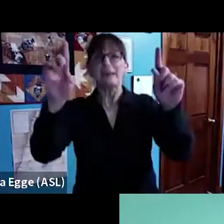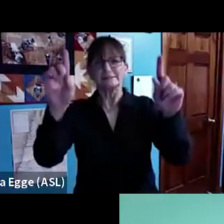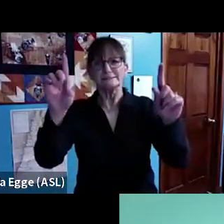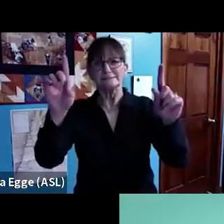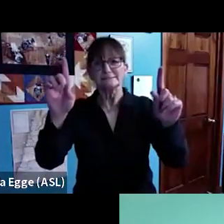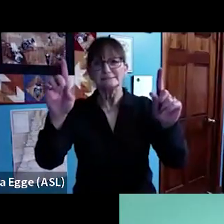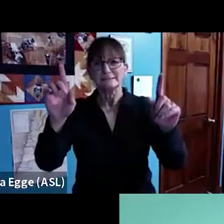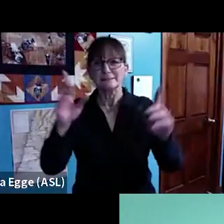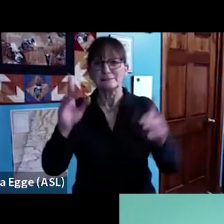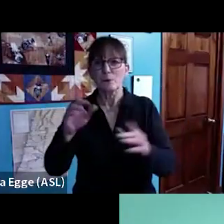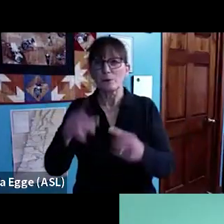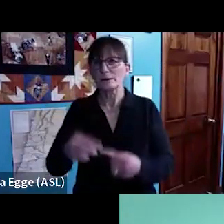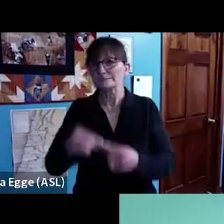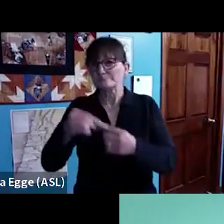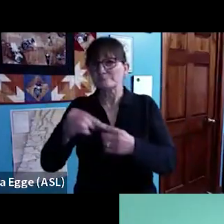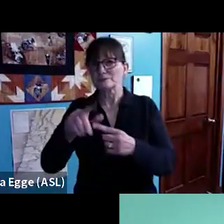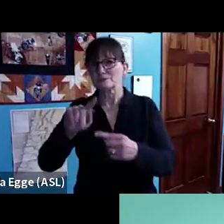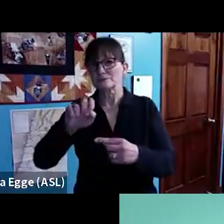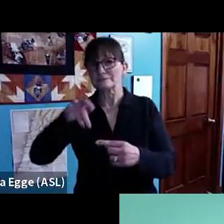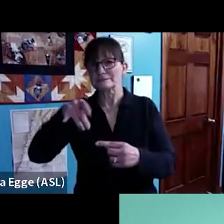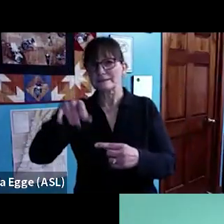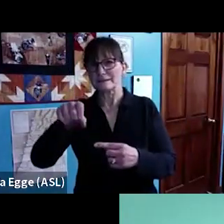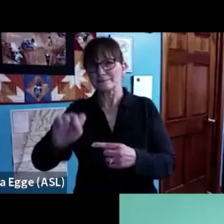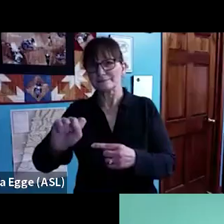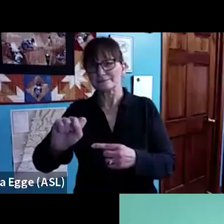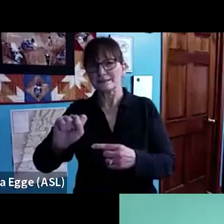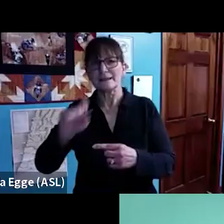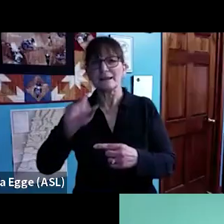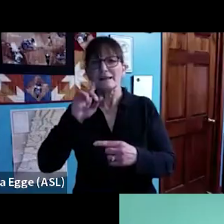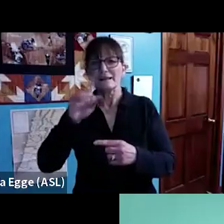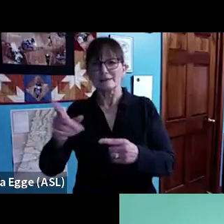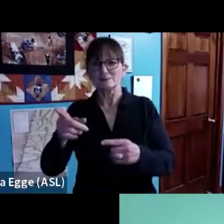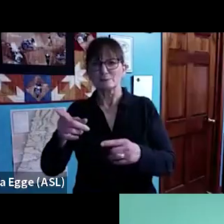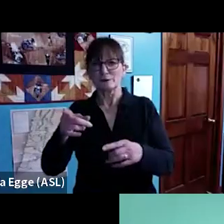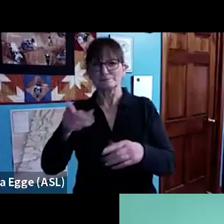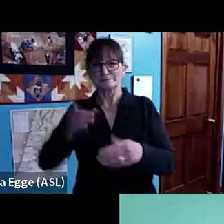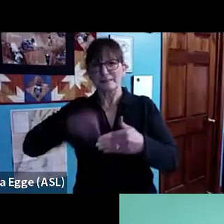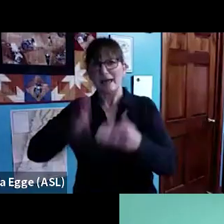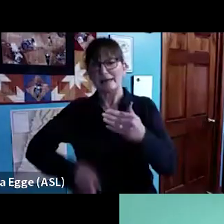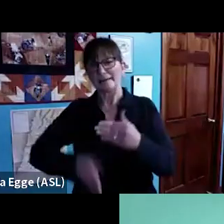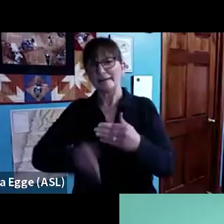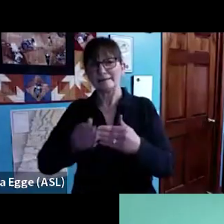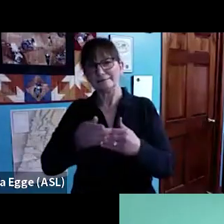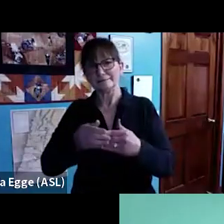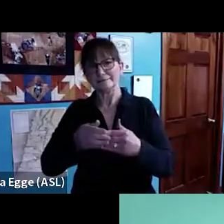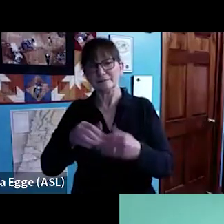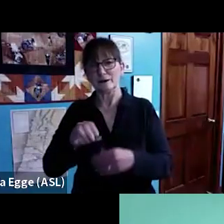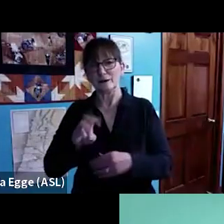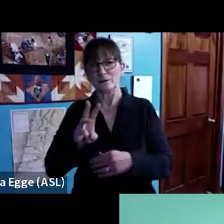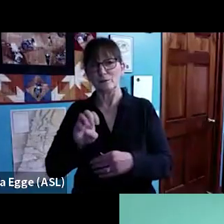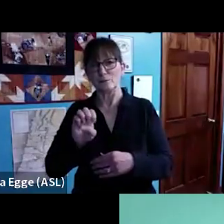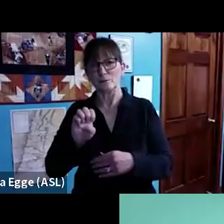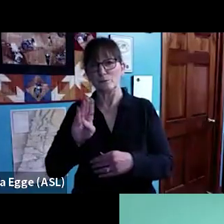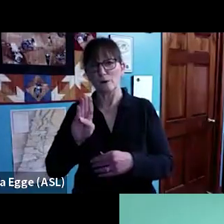puede haber muchas cosas cambiando, muchos contactos cambiando, y haremos todo lo posible por comunicar eso con ustedes,